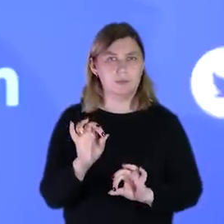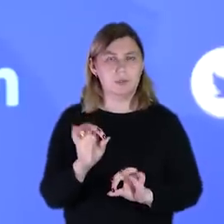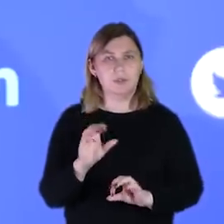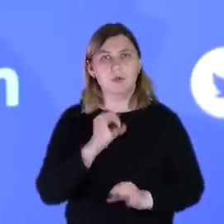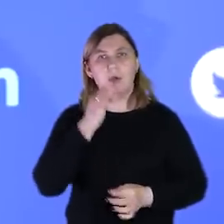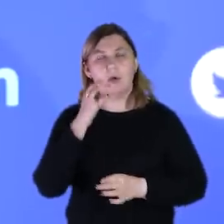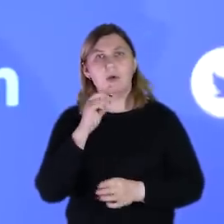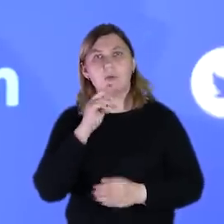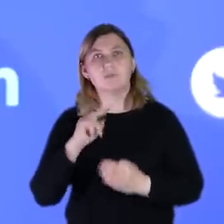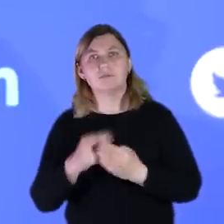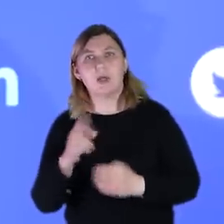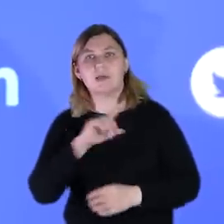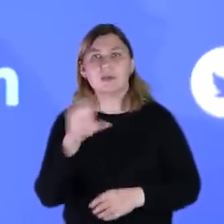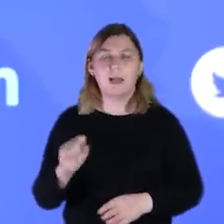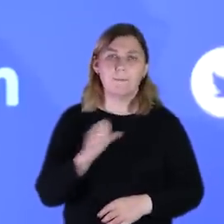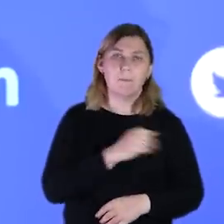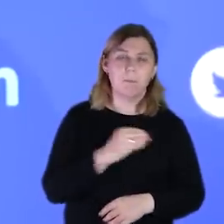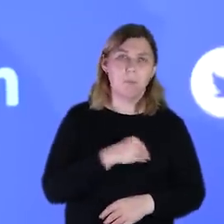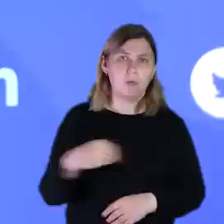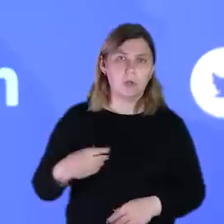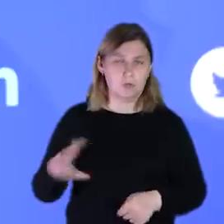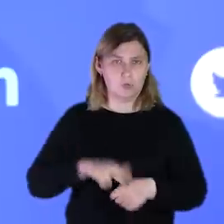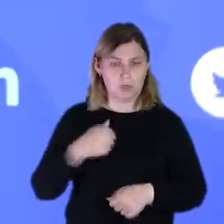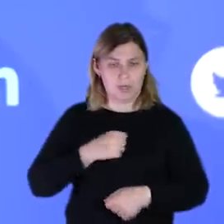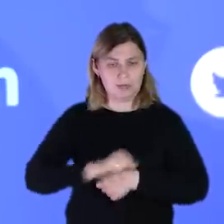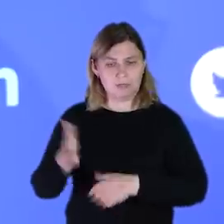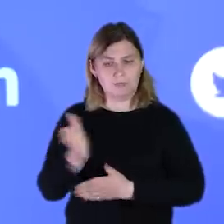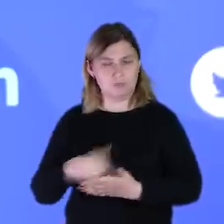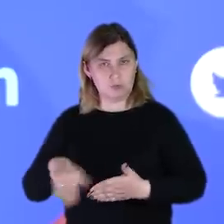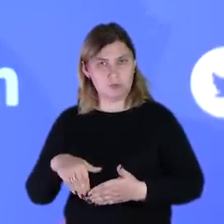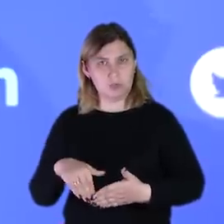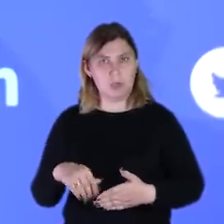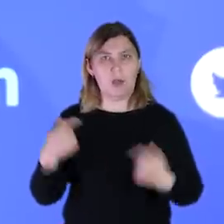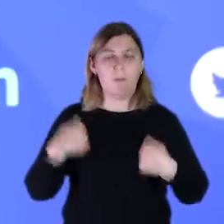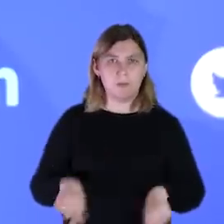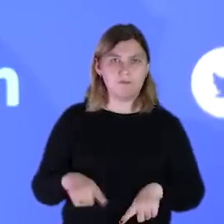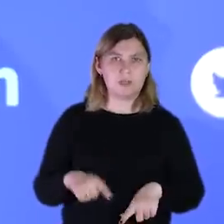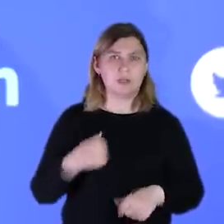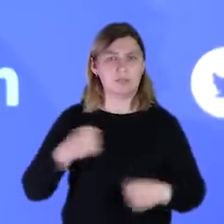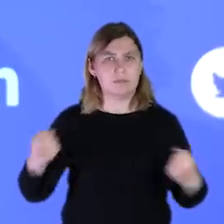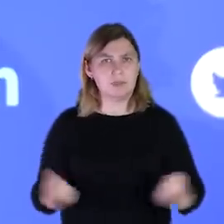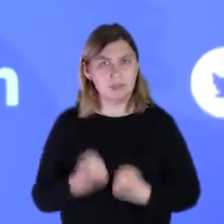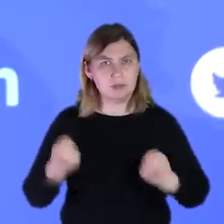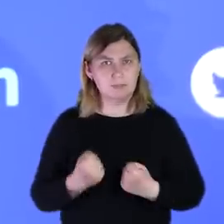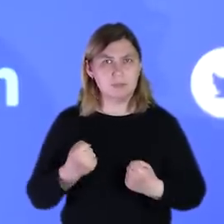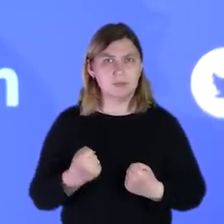Czy opowiadam się za ojczyzną, której jestem częścią, obywatelem i staram się